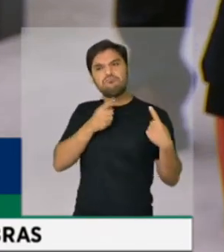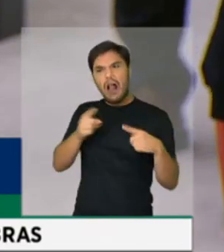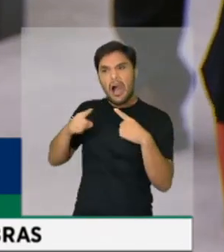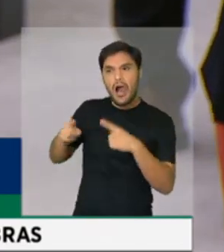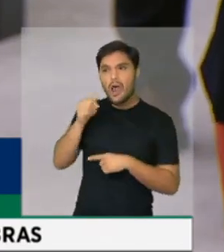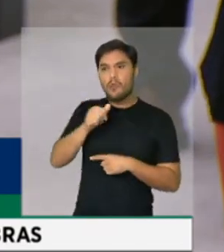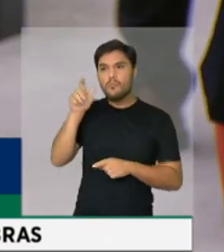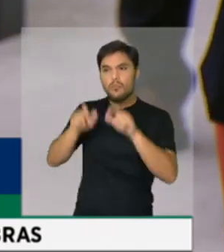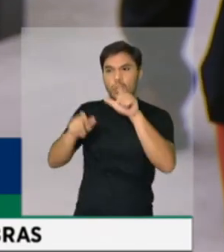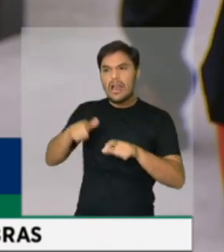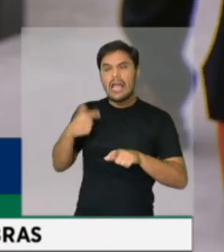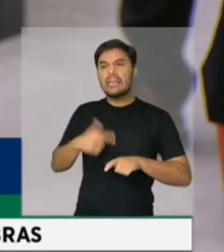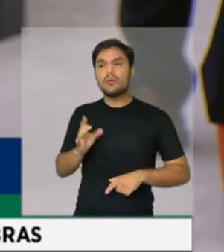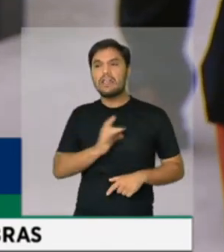GRAVIDADE DA PAUTA. PORQUE AQUILO QUE A GENTE DESEJA DE